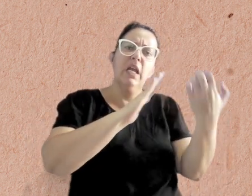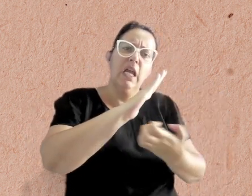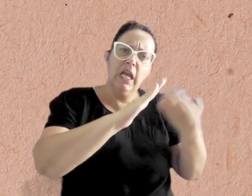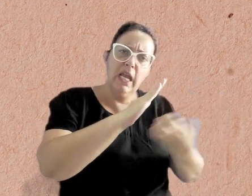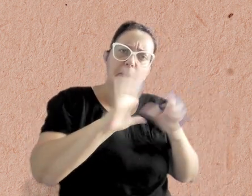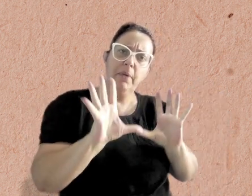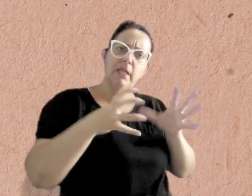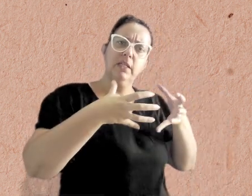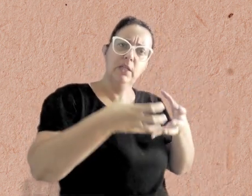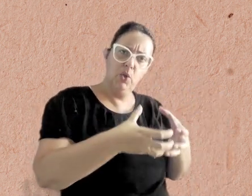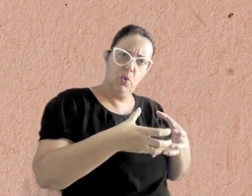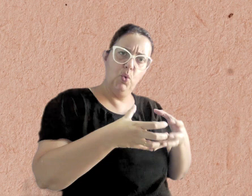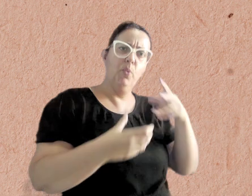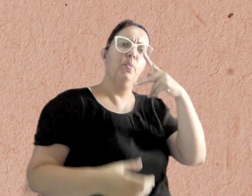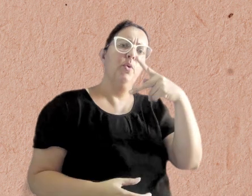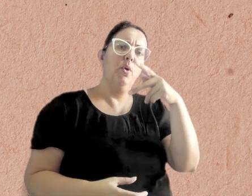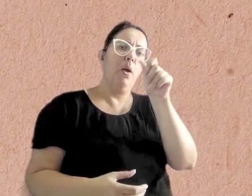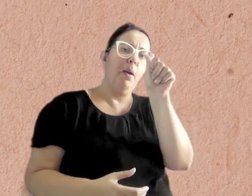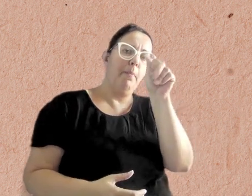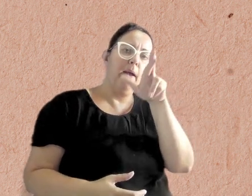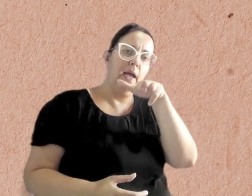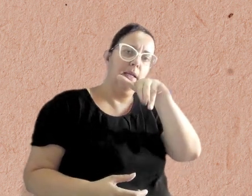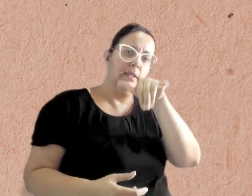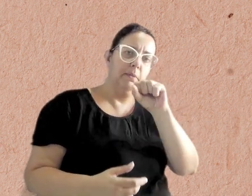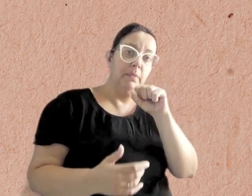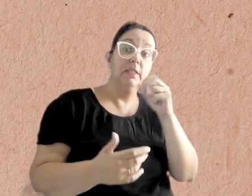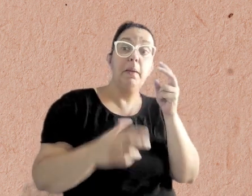empresas e equipe do PARMIS para análise documental,